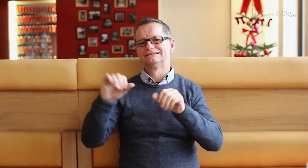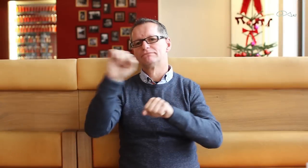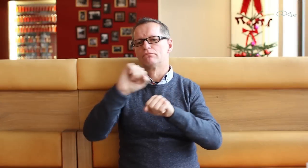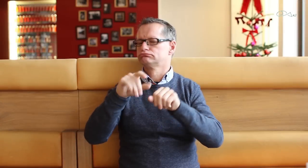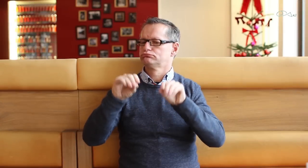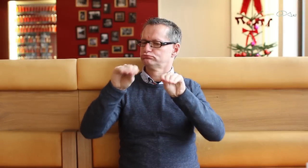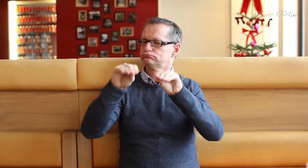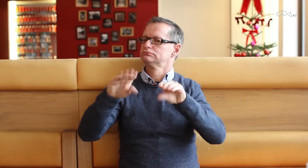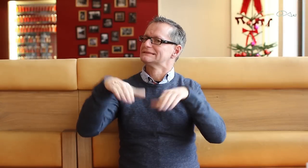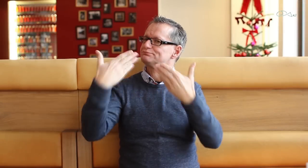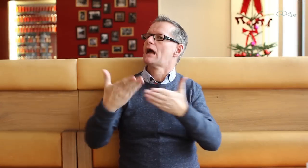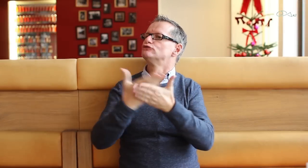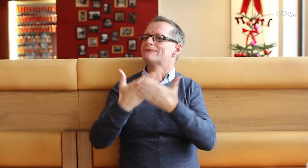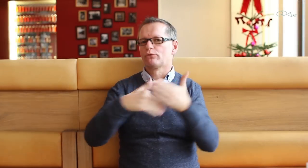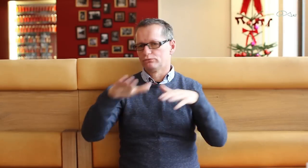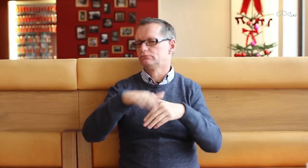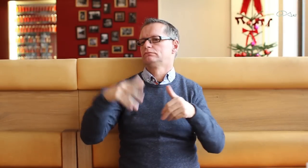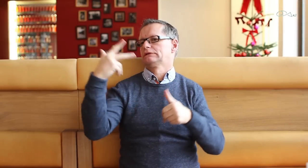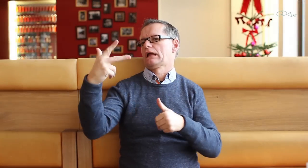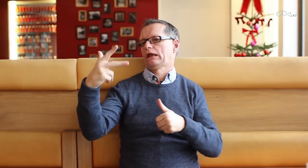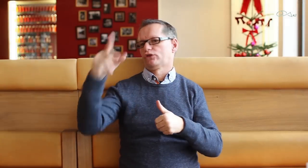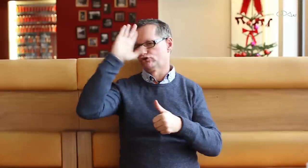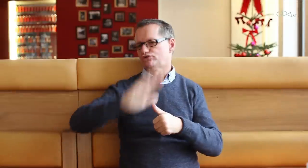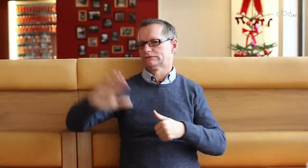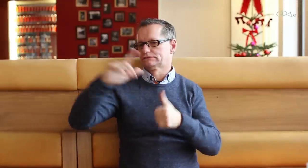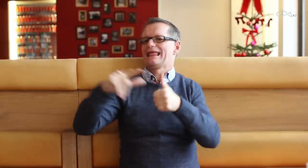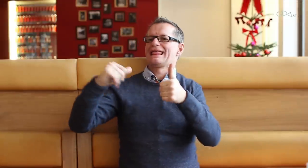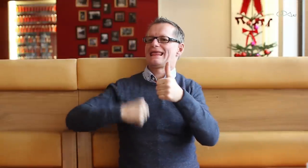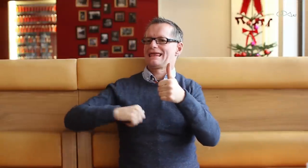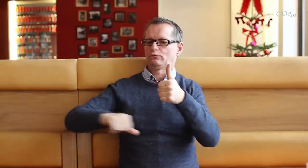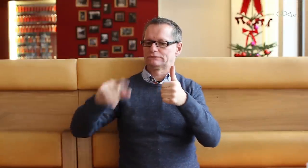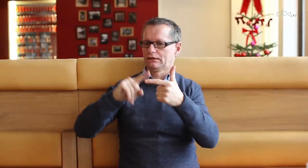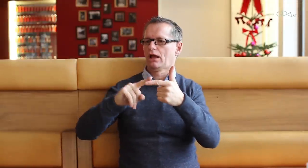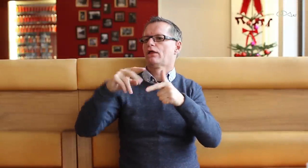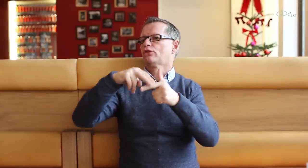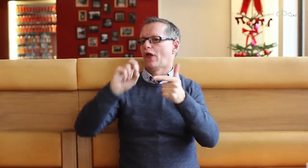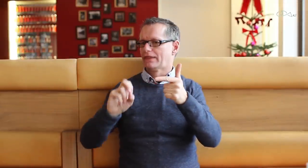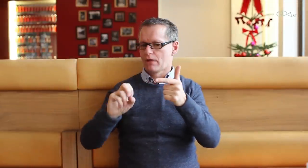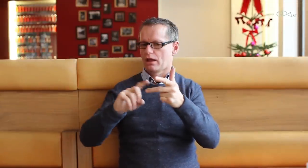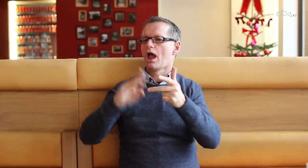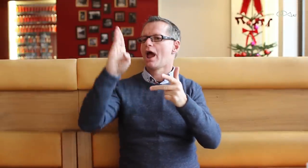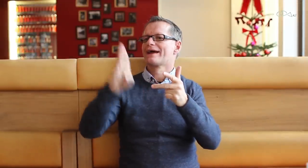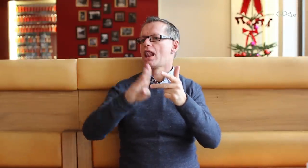Es gibt drei Seminare, Ausbildungen, in Deutschland: in Recklinghausen, in Nürnberg und in Heilbronn.